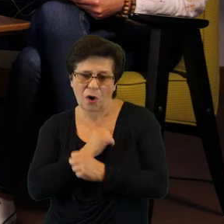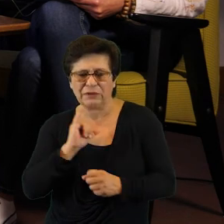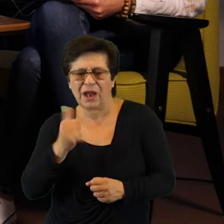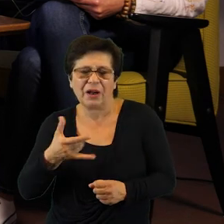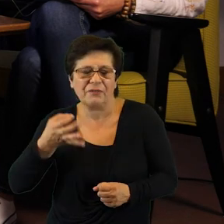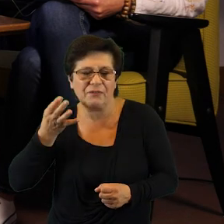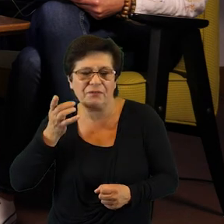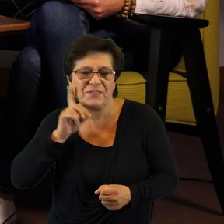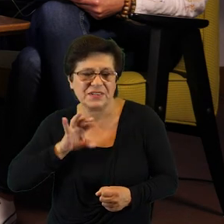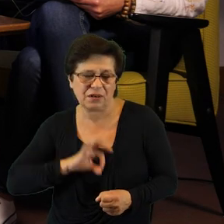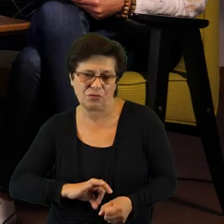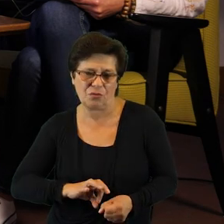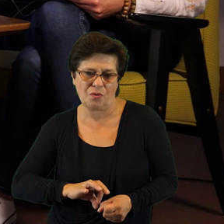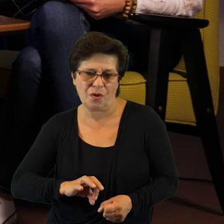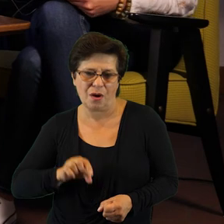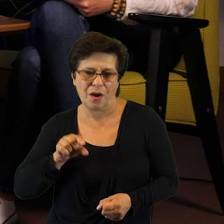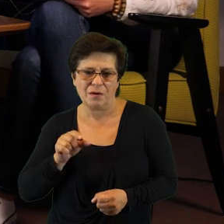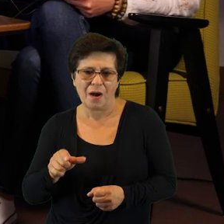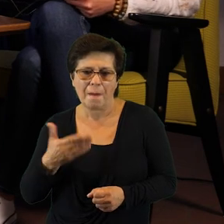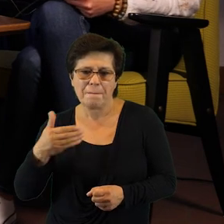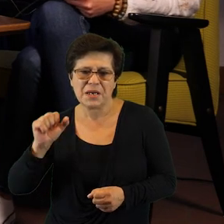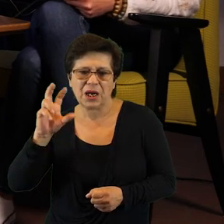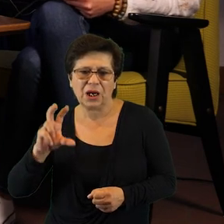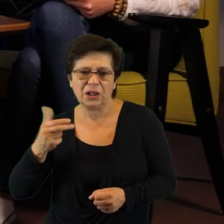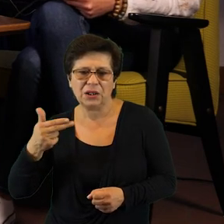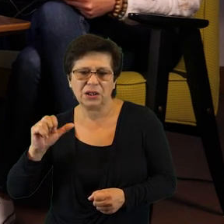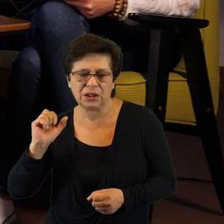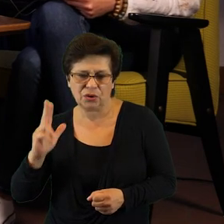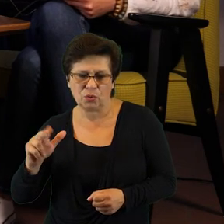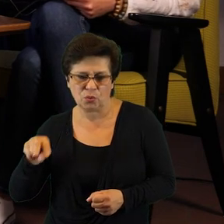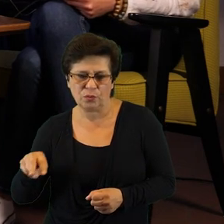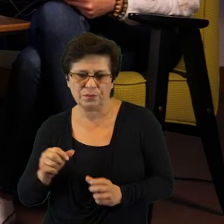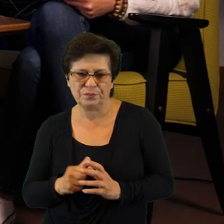To była bardzo silna więź, co odnotowały taśmy SB